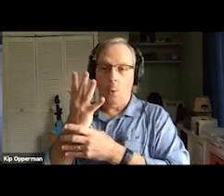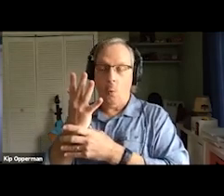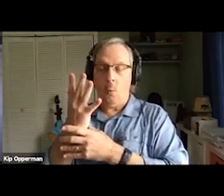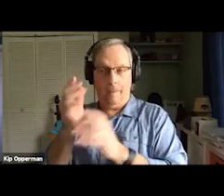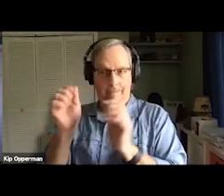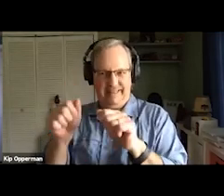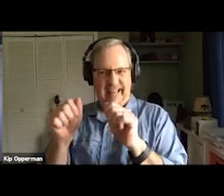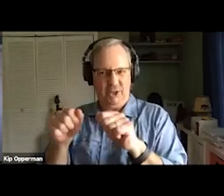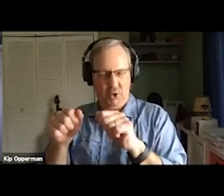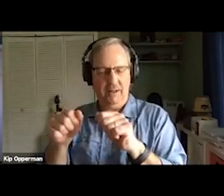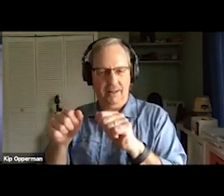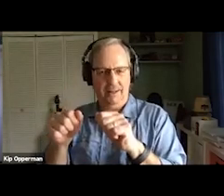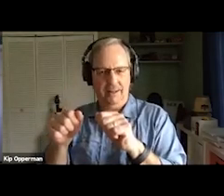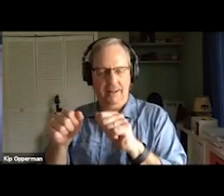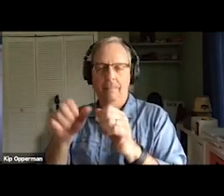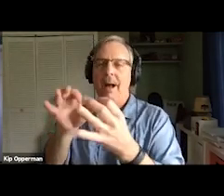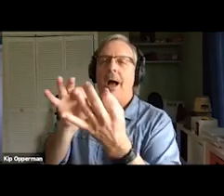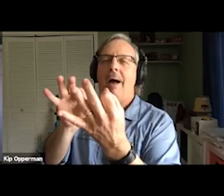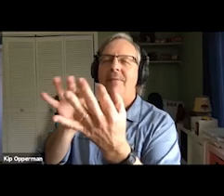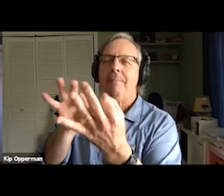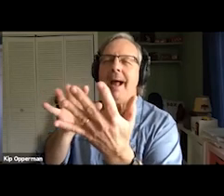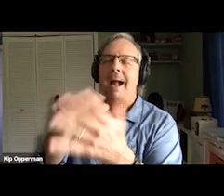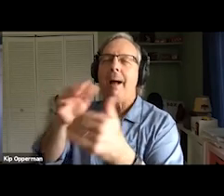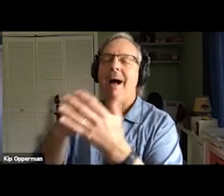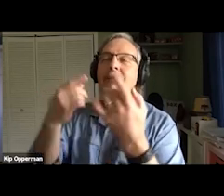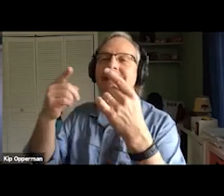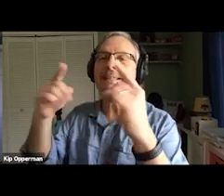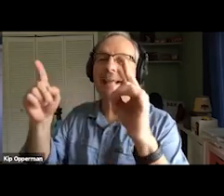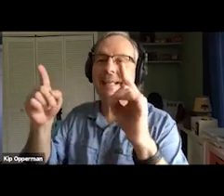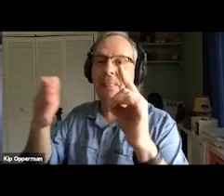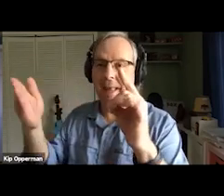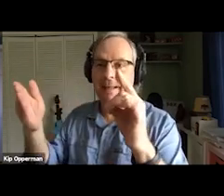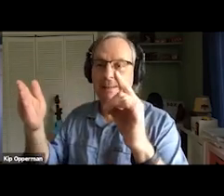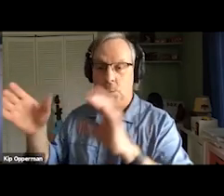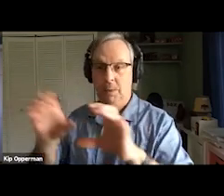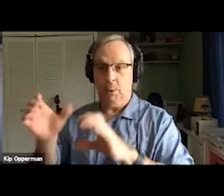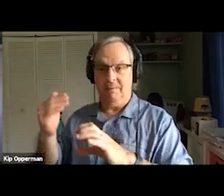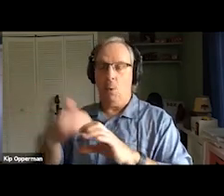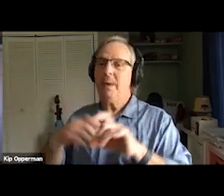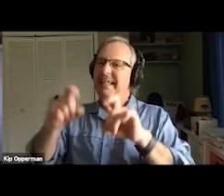sino comentarios sobre las cosas exitosas que estamos haciendo. Y necesitamos un equilibrio allí.